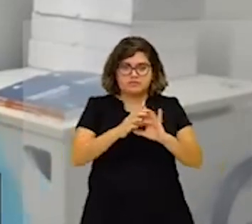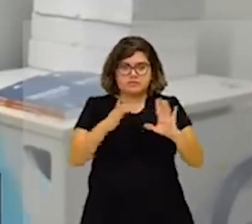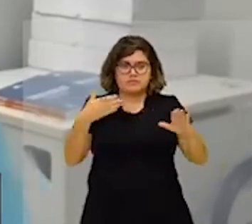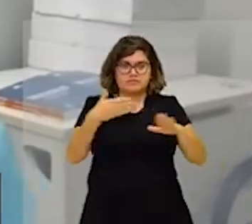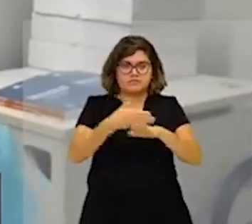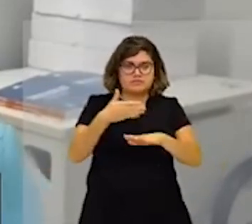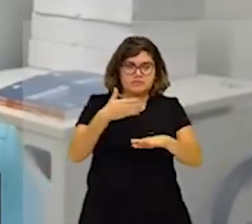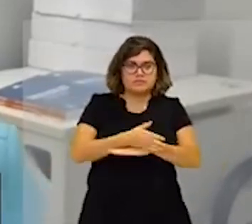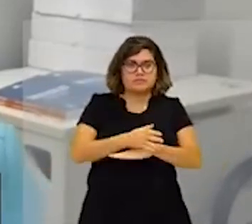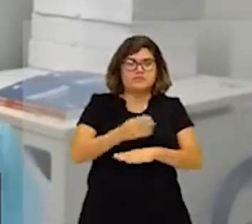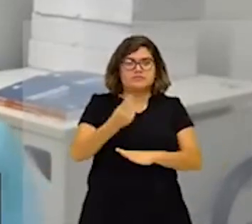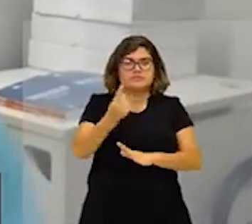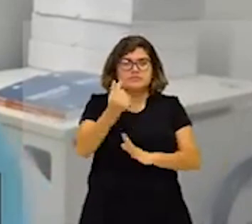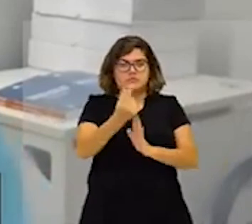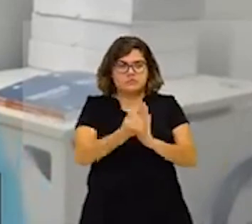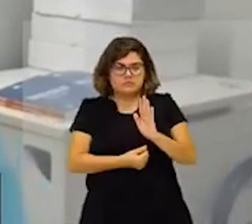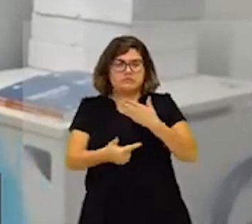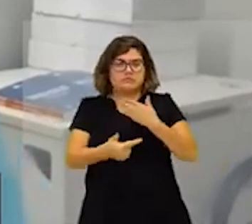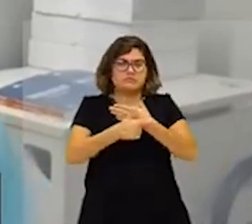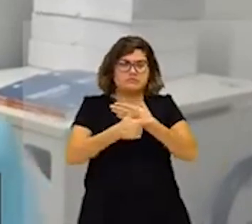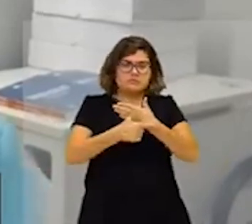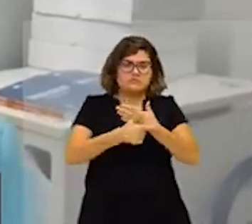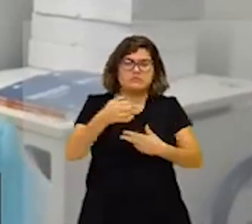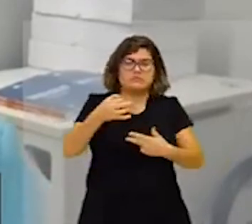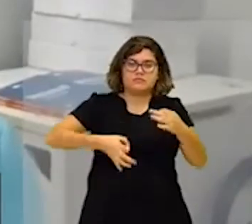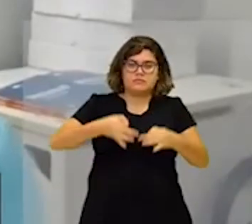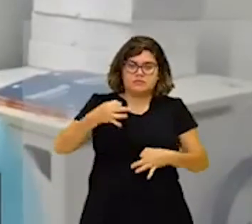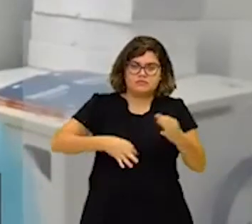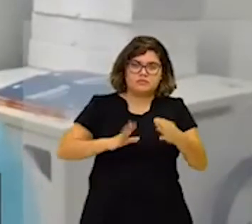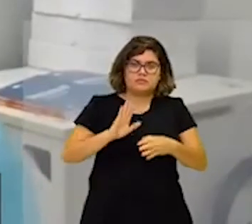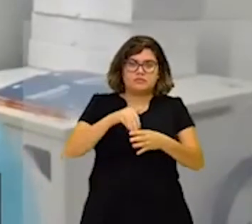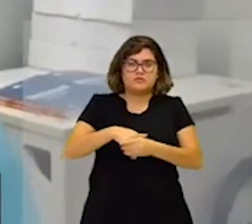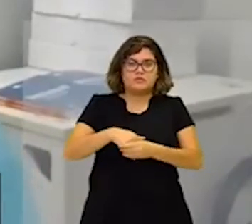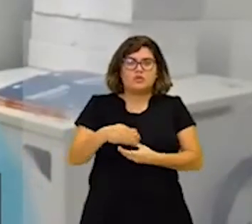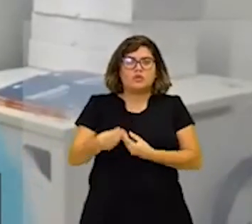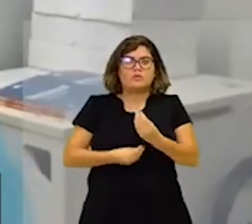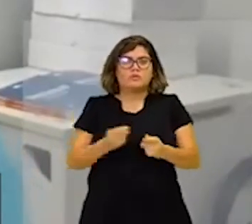financiamento do papel da Justiça Eleitoral como ela pode ver isso agora que a legislação